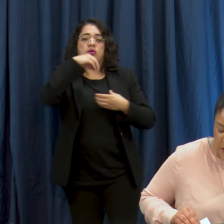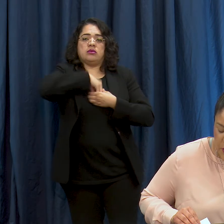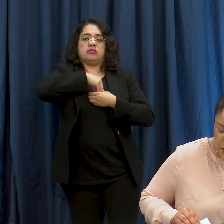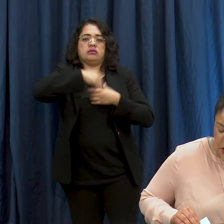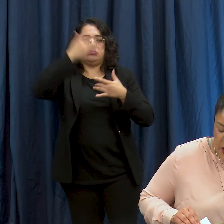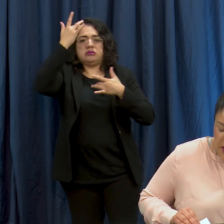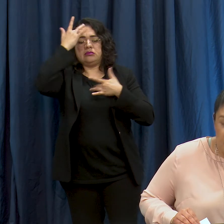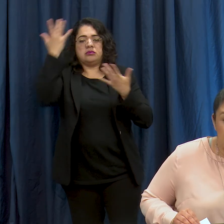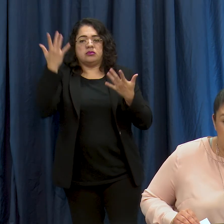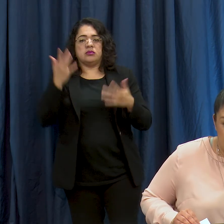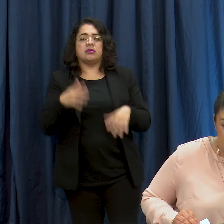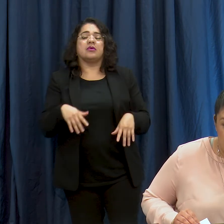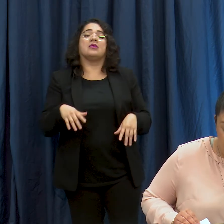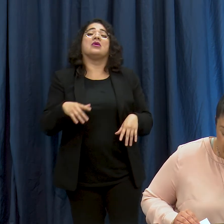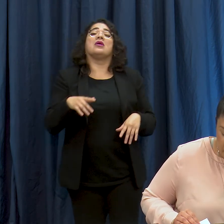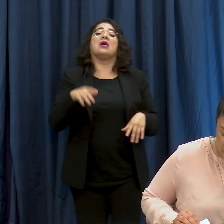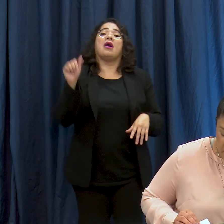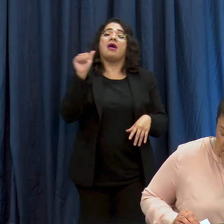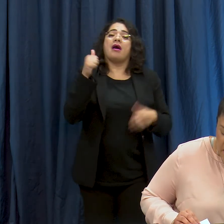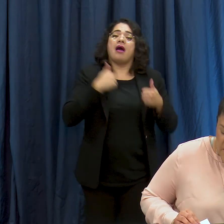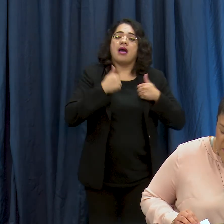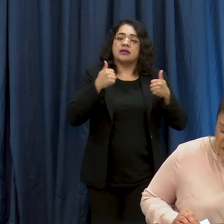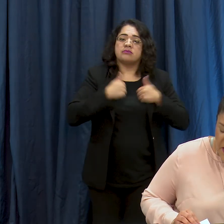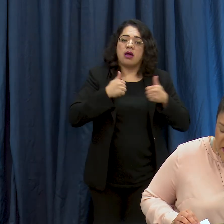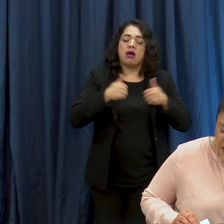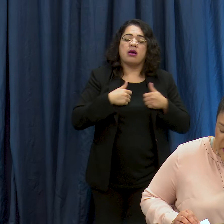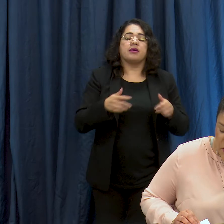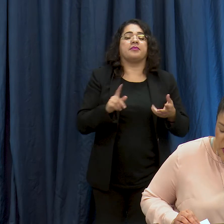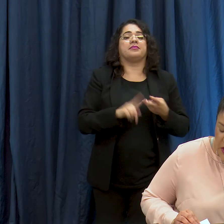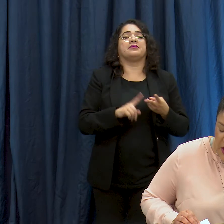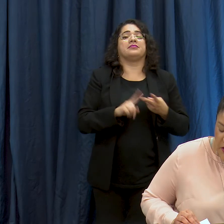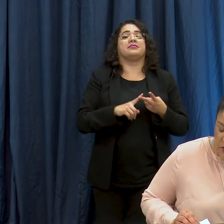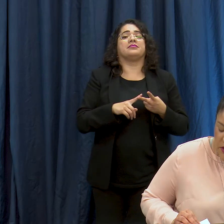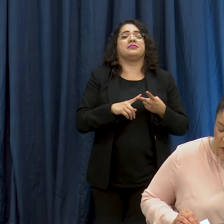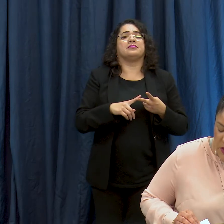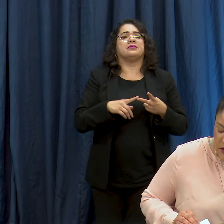incluye n-- enfermedades co melasma infer made our n al chronica otra Tam en